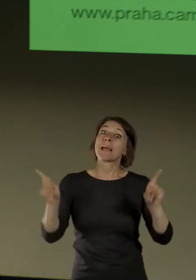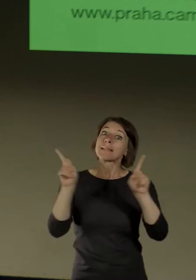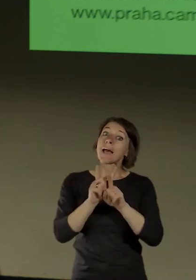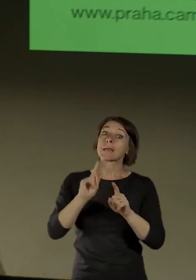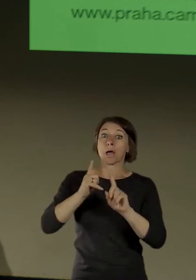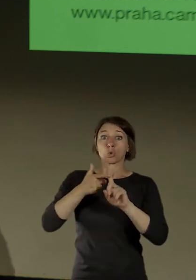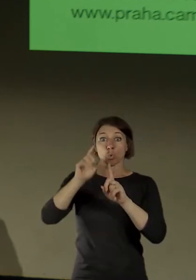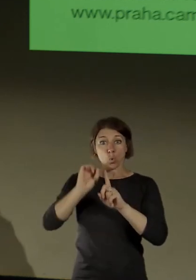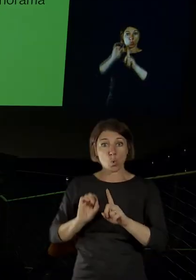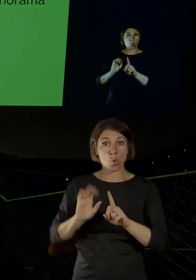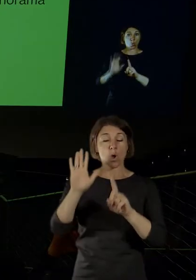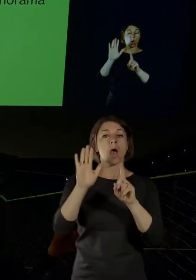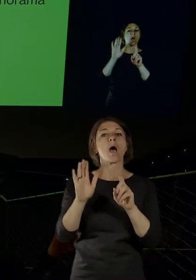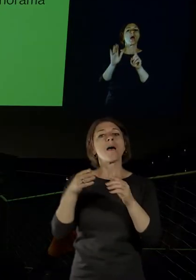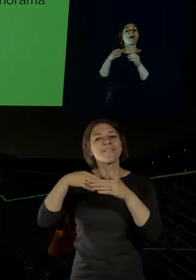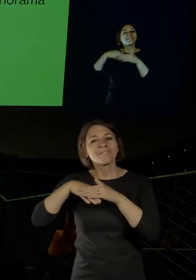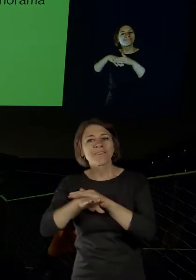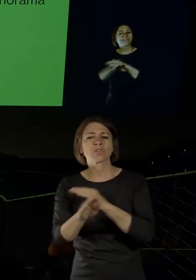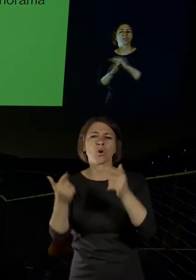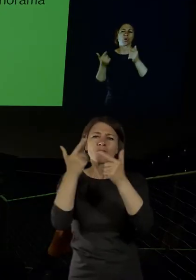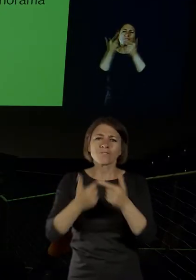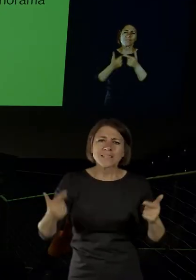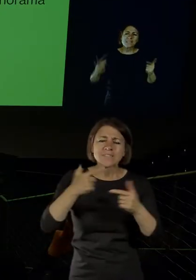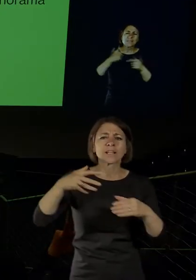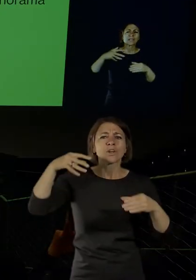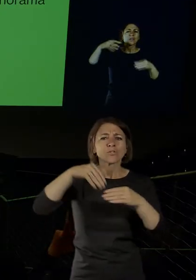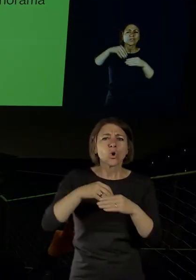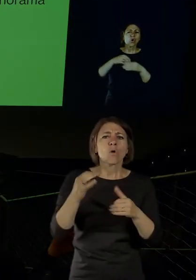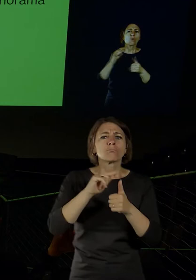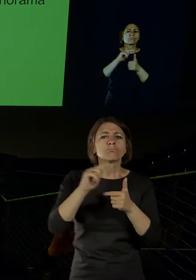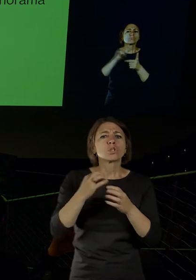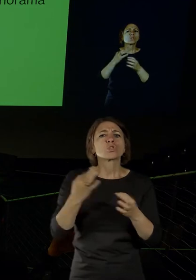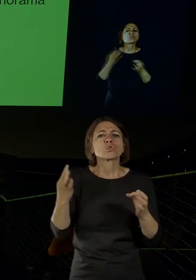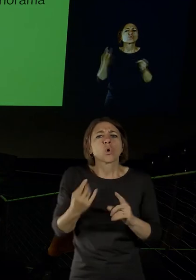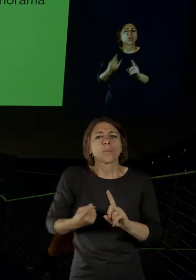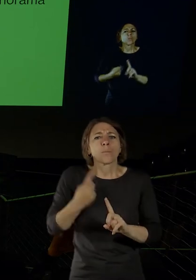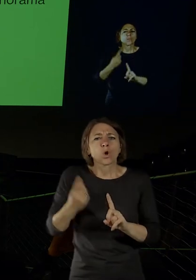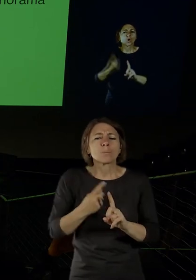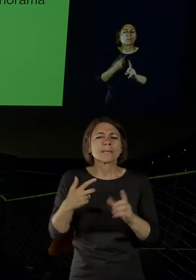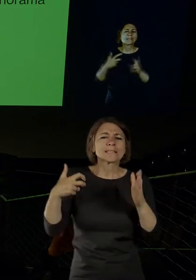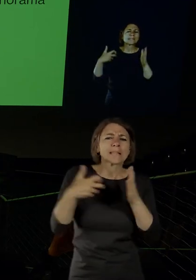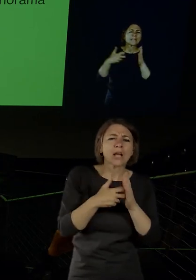které vám představí, jak s plánem pracovat, jak ho číst. Takže já teď poprosím do režie o to video. A pak už bude dnešní prezentace a diskuse.